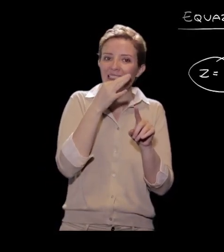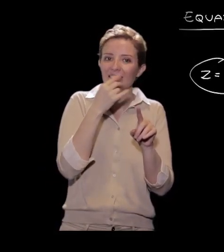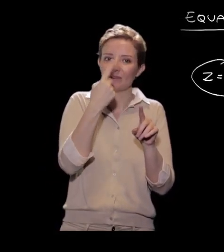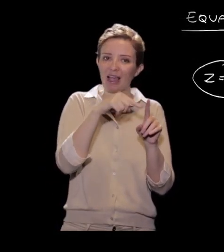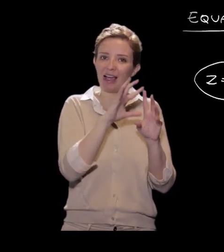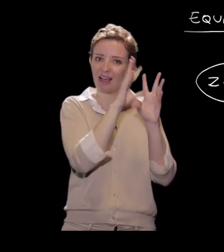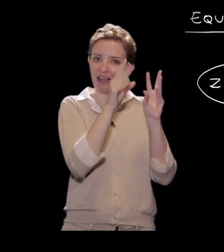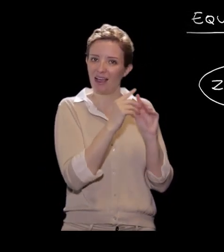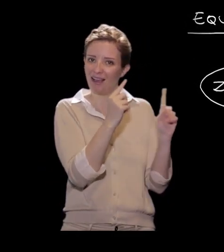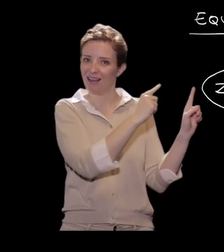cioè questo valore pari a 2,